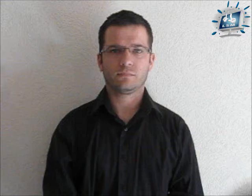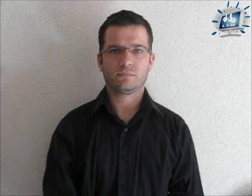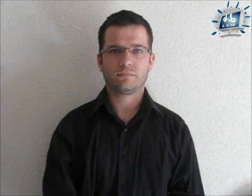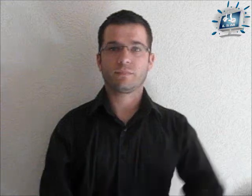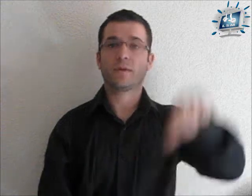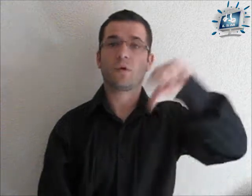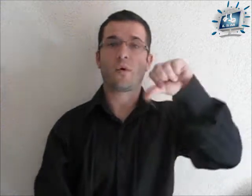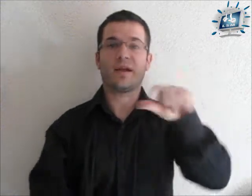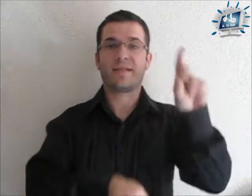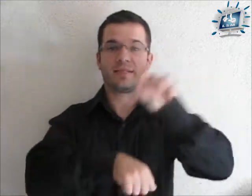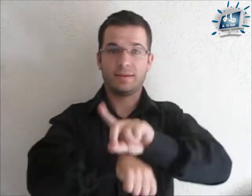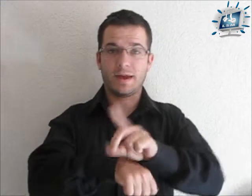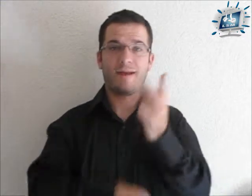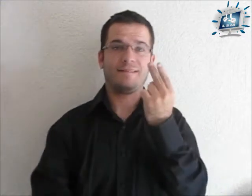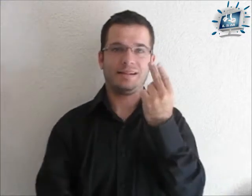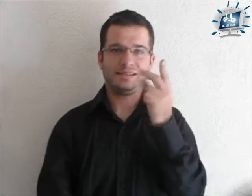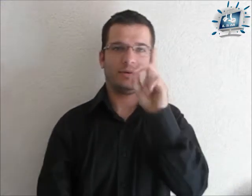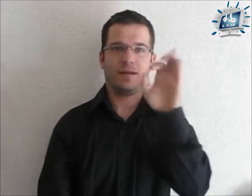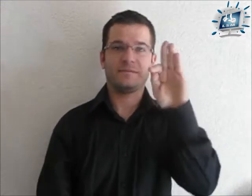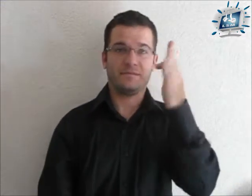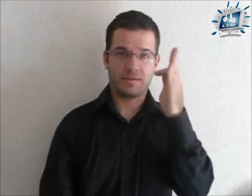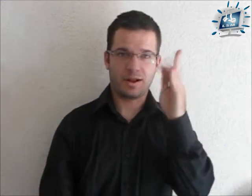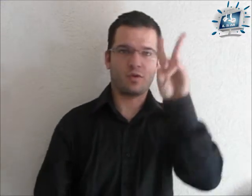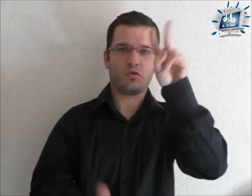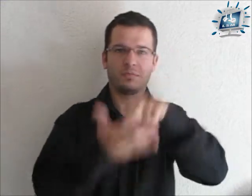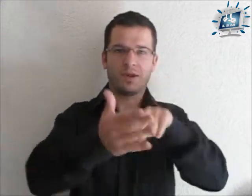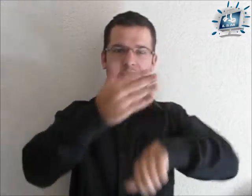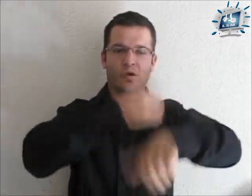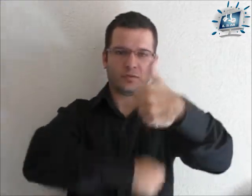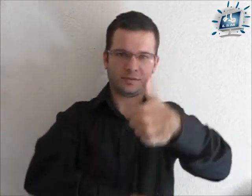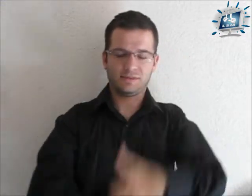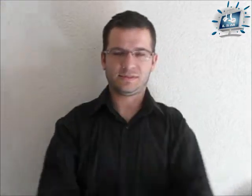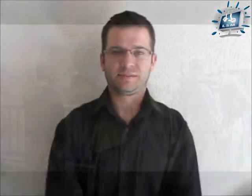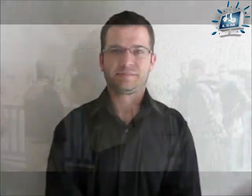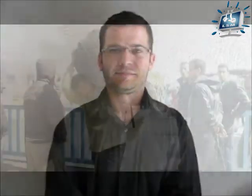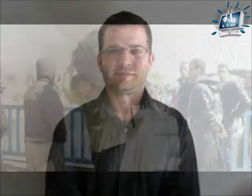Hoy 25 de Febrero de 2011